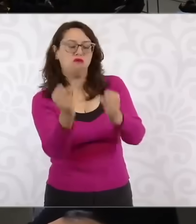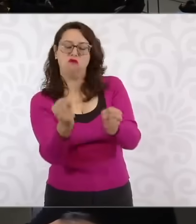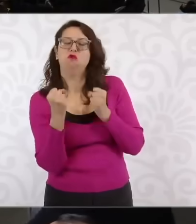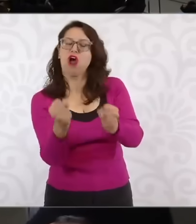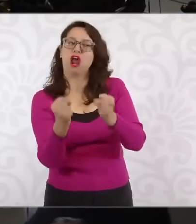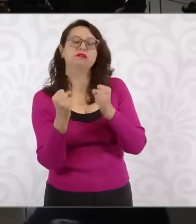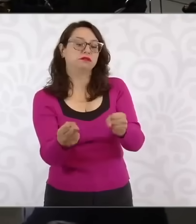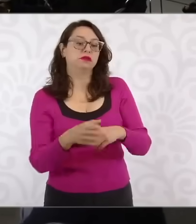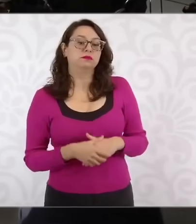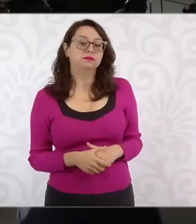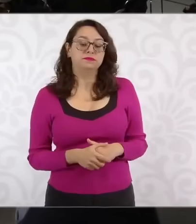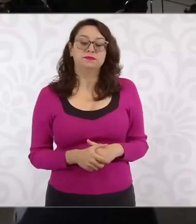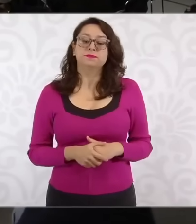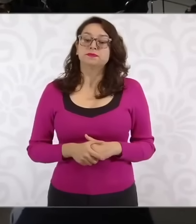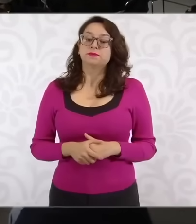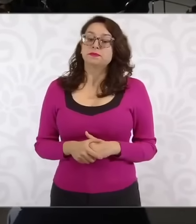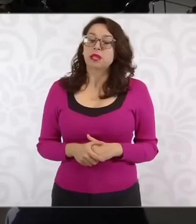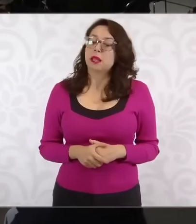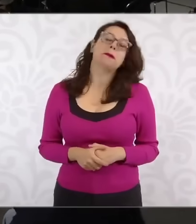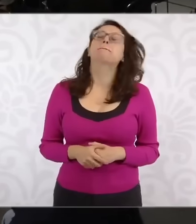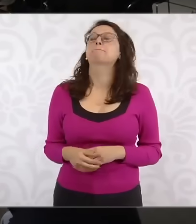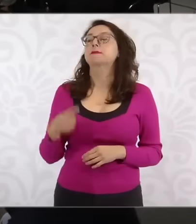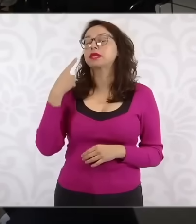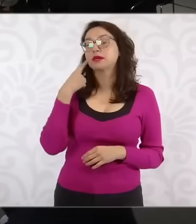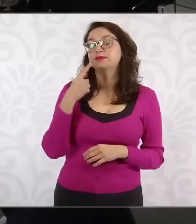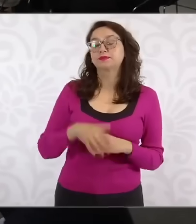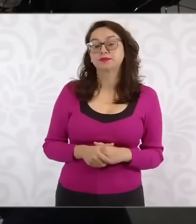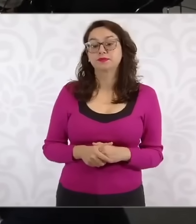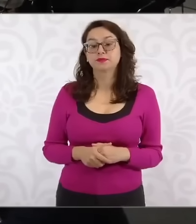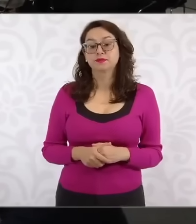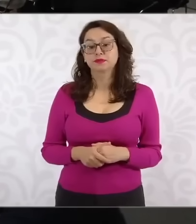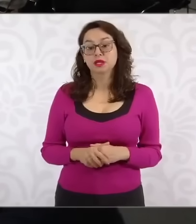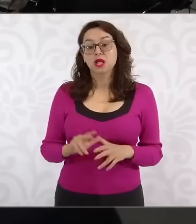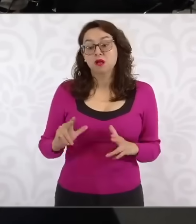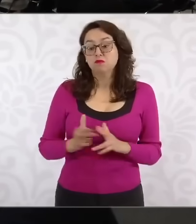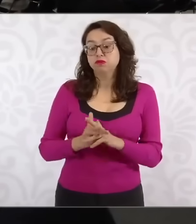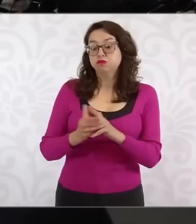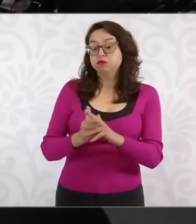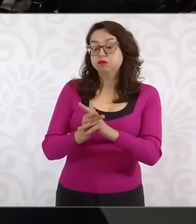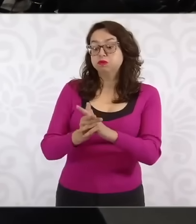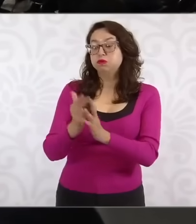presidenta. Bueno, pues mira, hay una reducción de 44% de homicidios. Ahí sí,